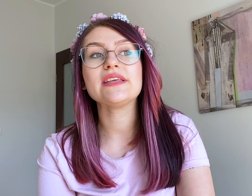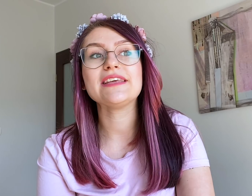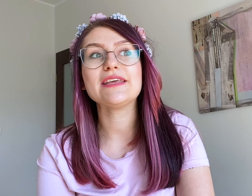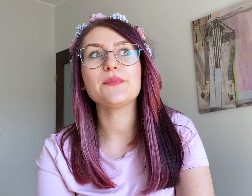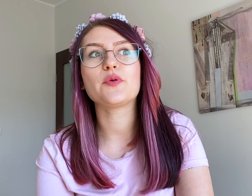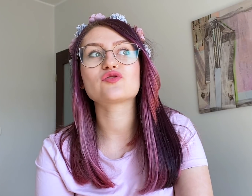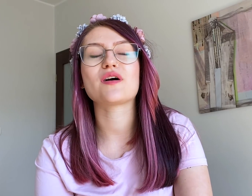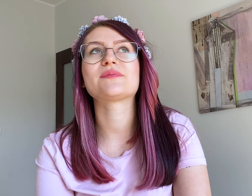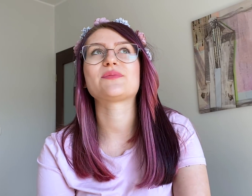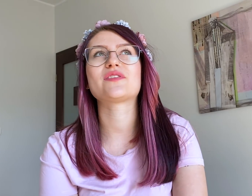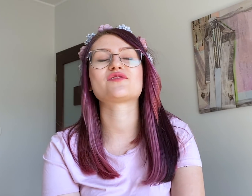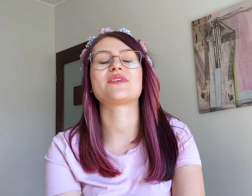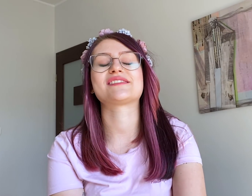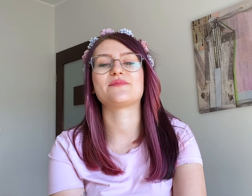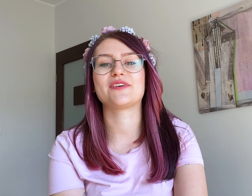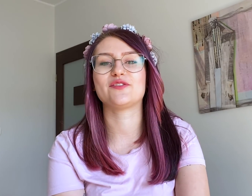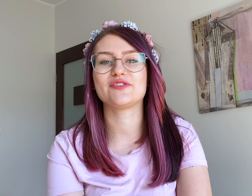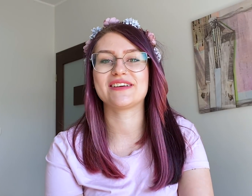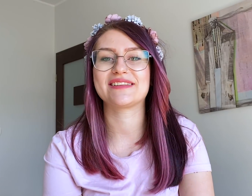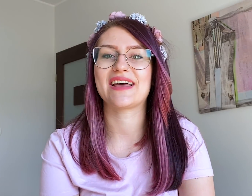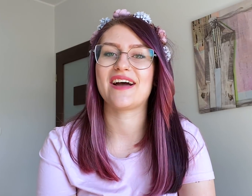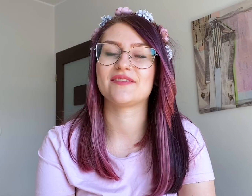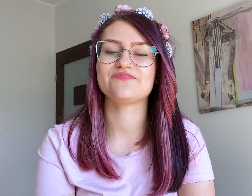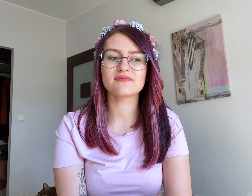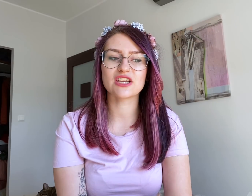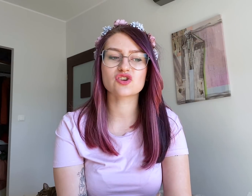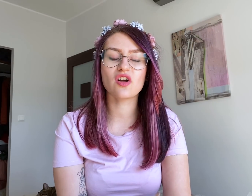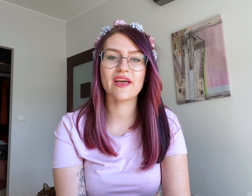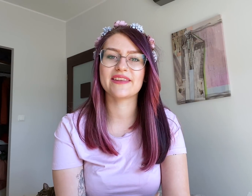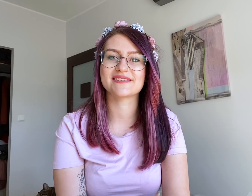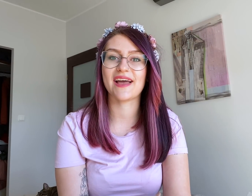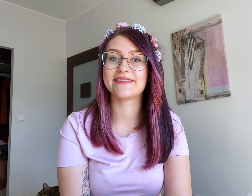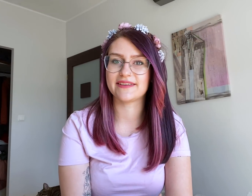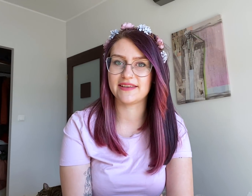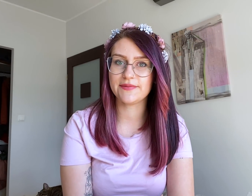I poszłam za pierwszym razem do nich na szkolenie z etyki.